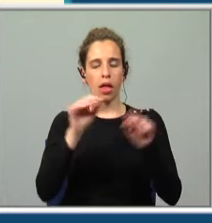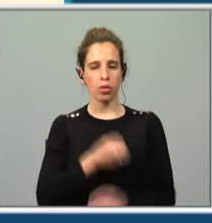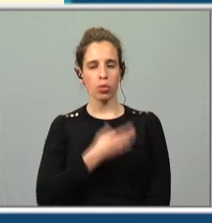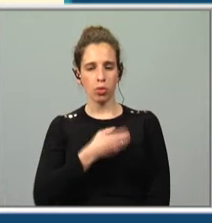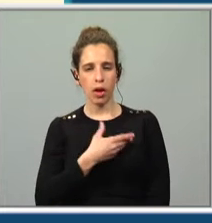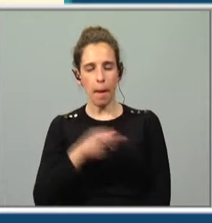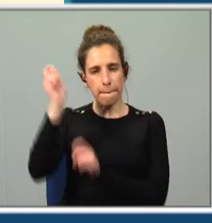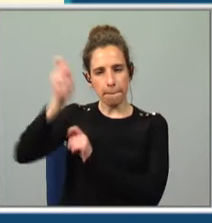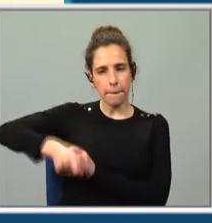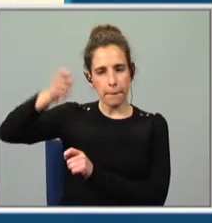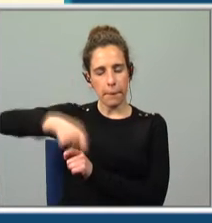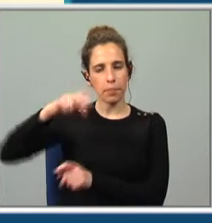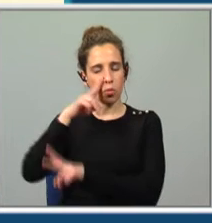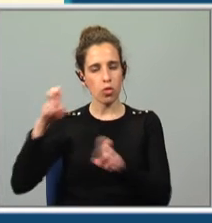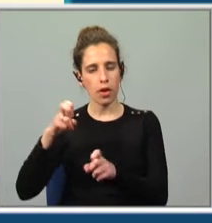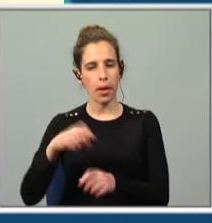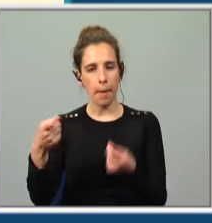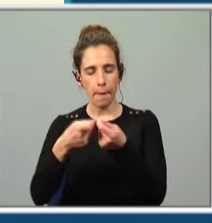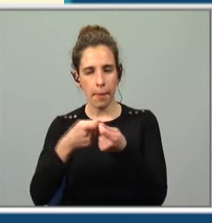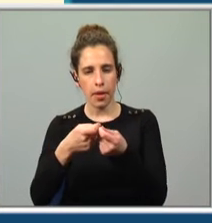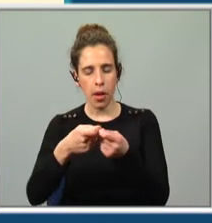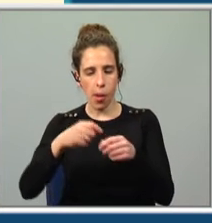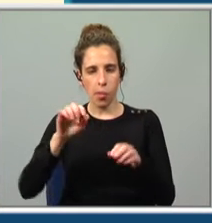picareta encontrada perto da entrada da parte subterrânea do museu com a tua 在入口附近發現的鎬博物館的地下部分